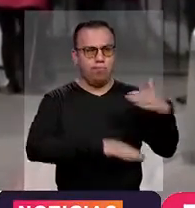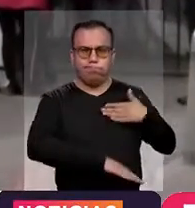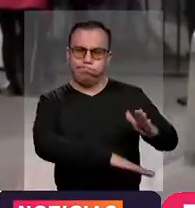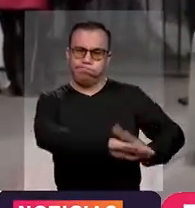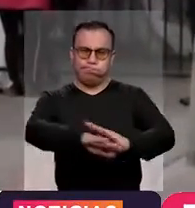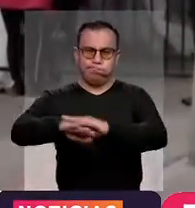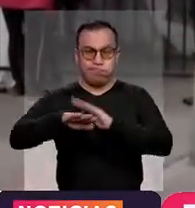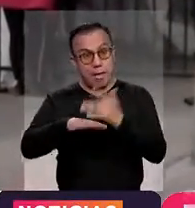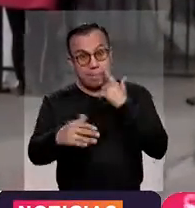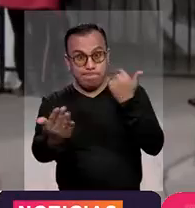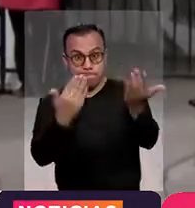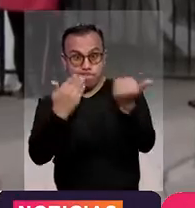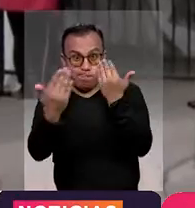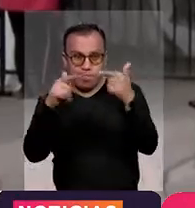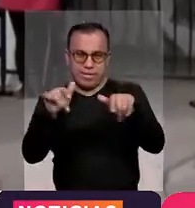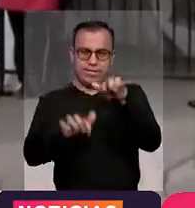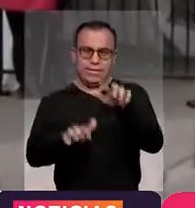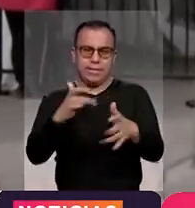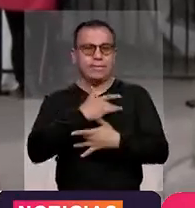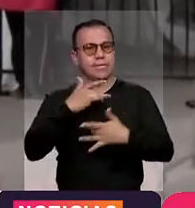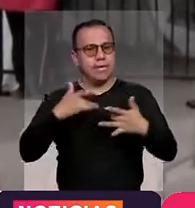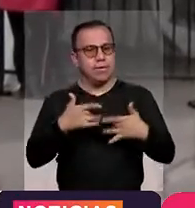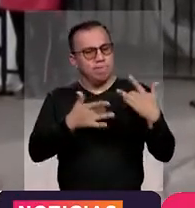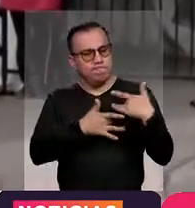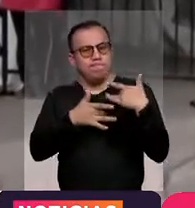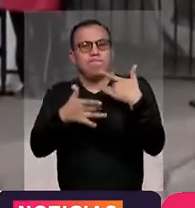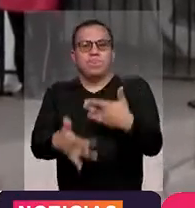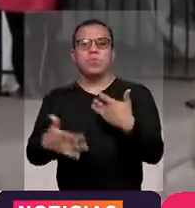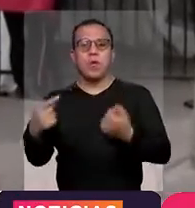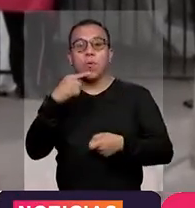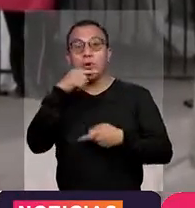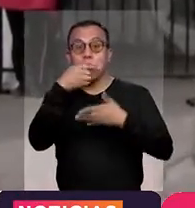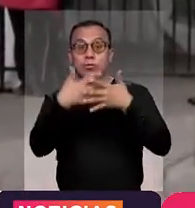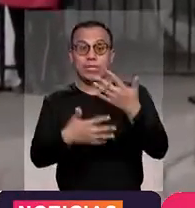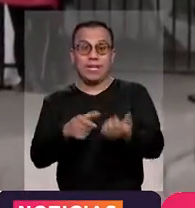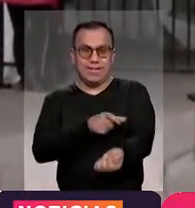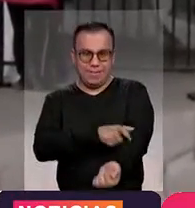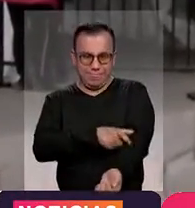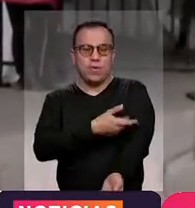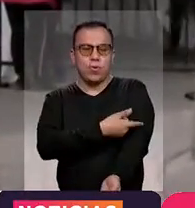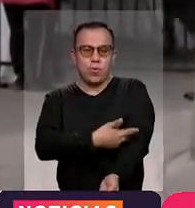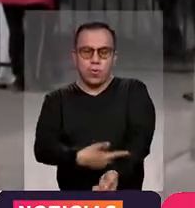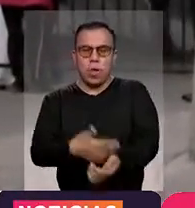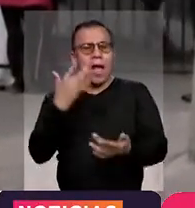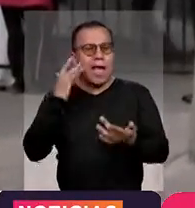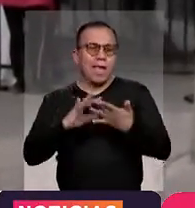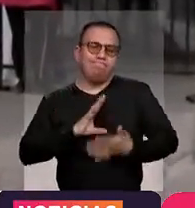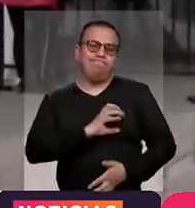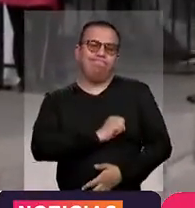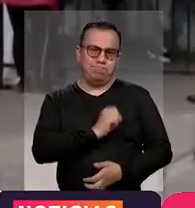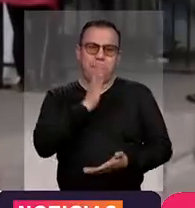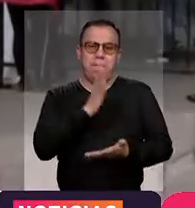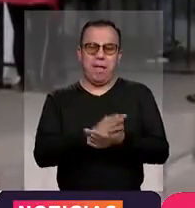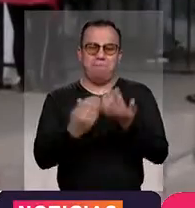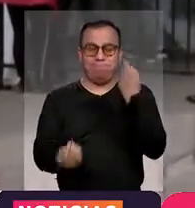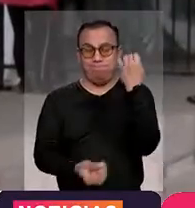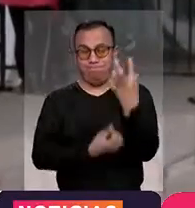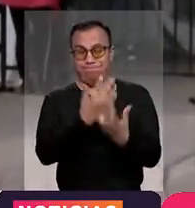ESTABLECIMIENTOS COMERCIALES